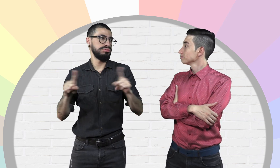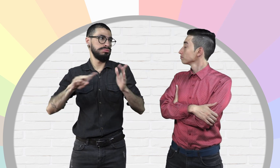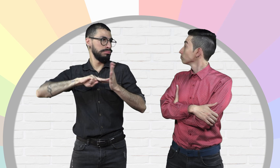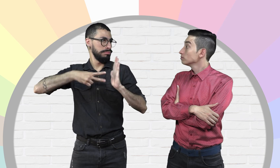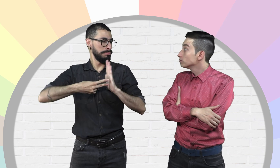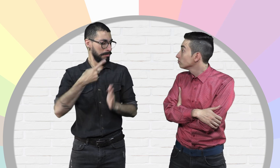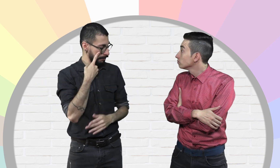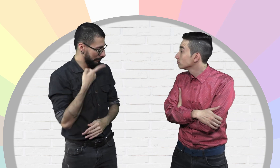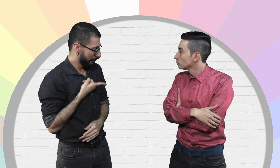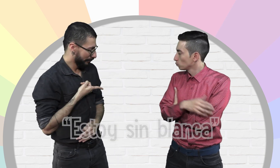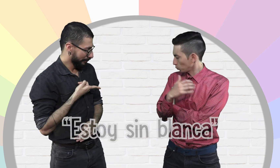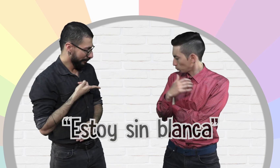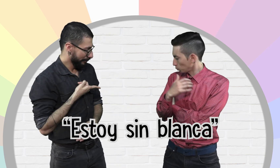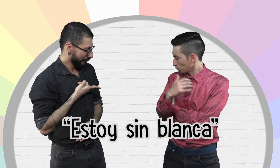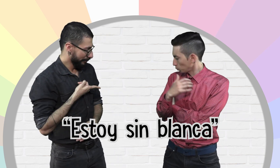Observa la siguiente frase.